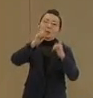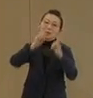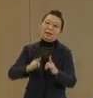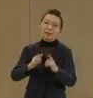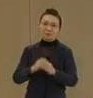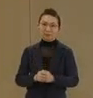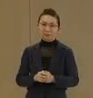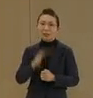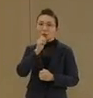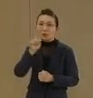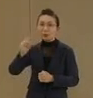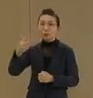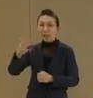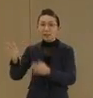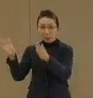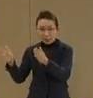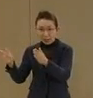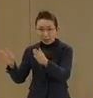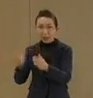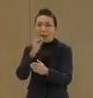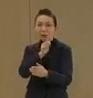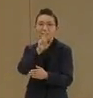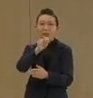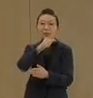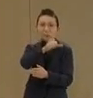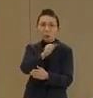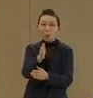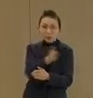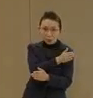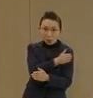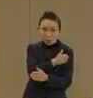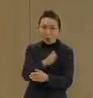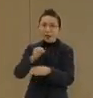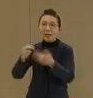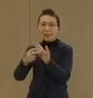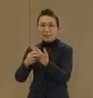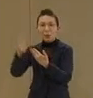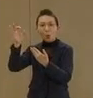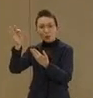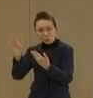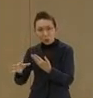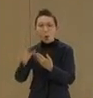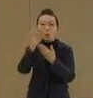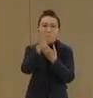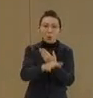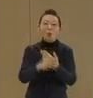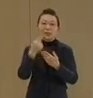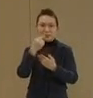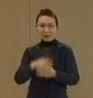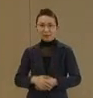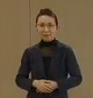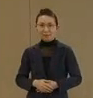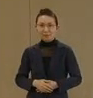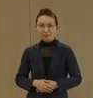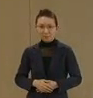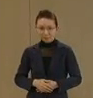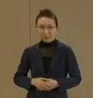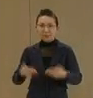18歳までと75歳以上の 医療費を無料化します 雇用を守り